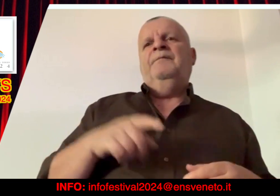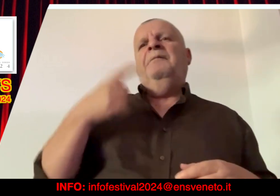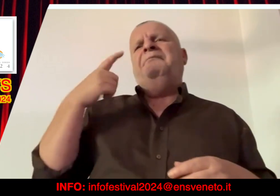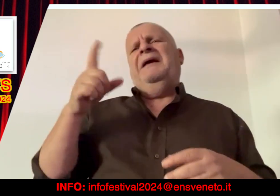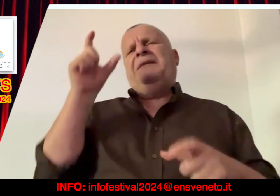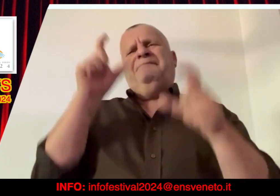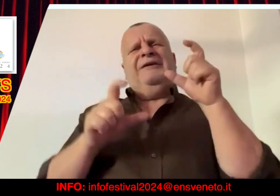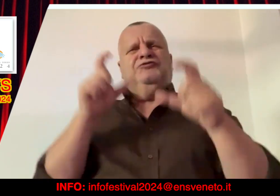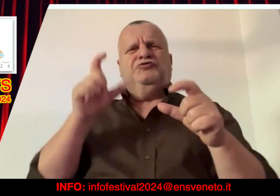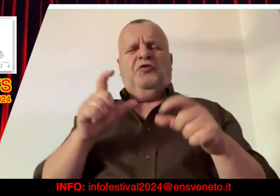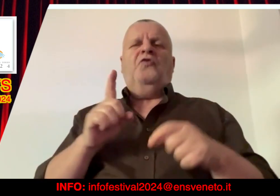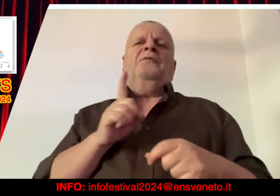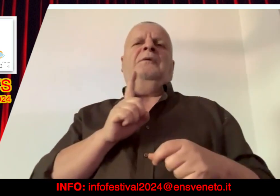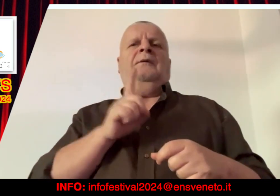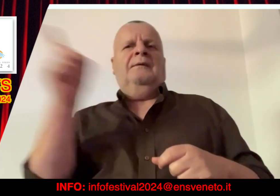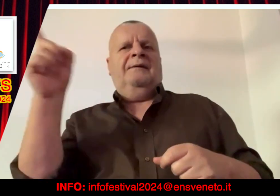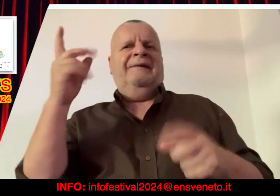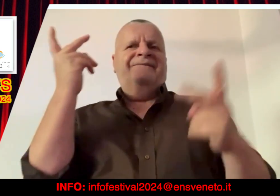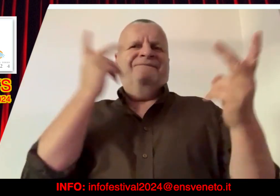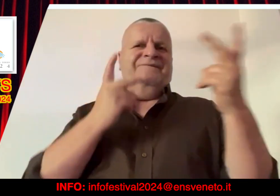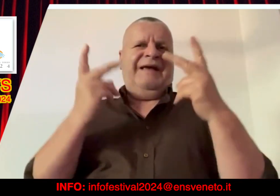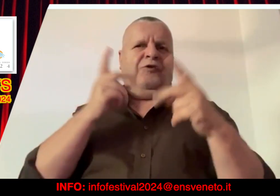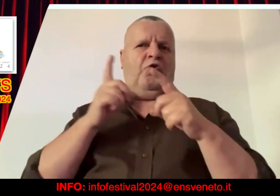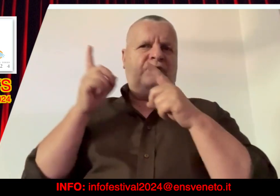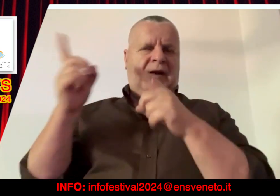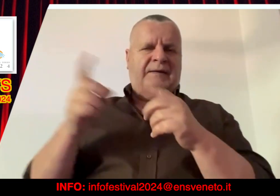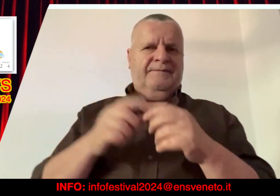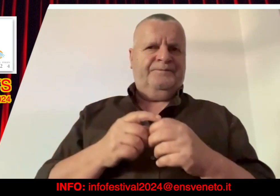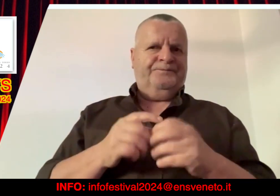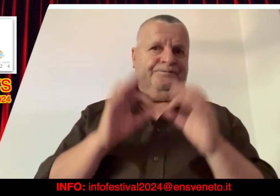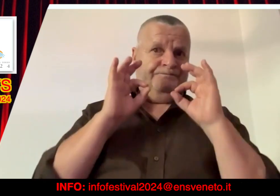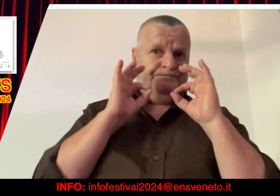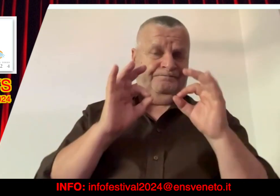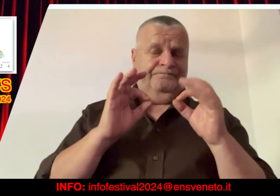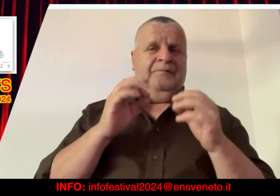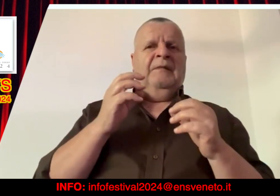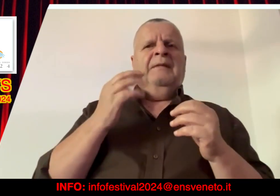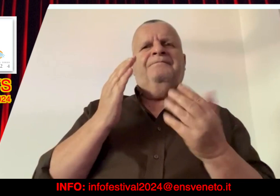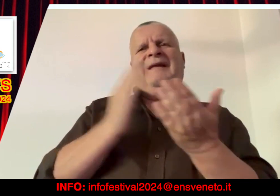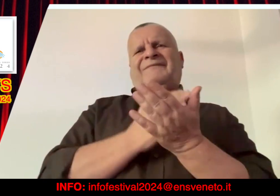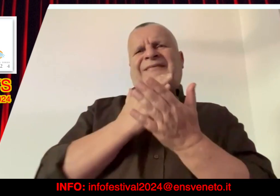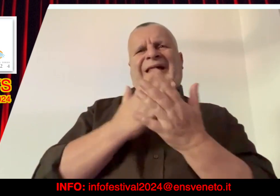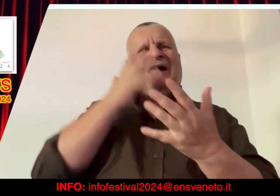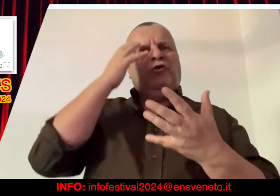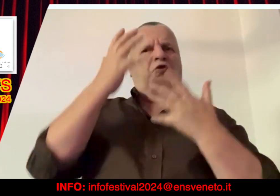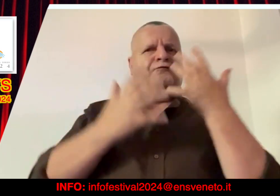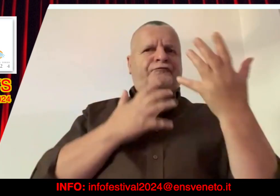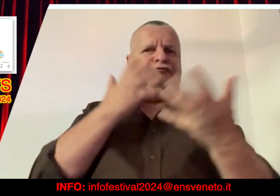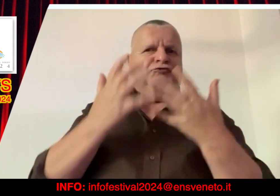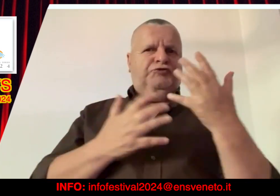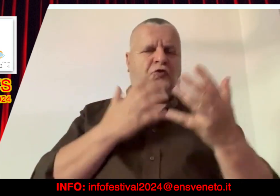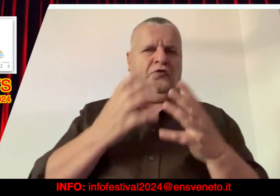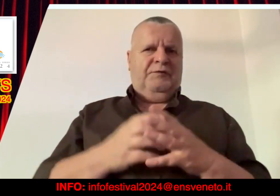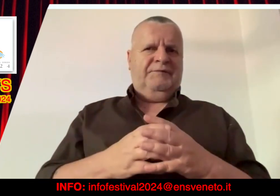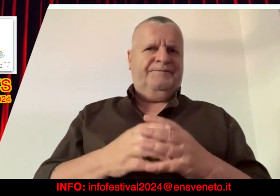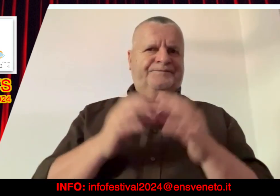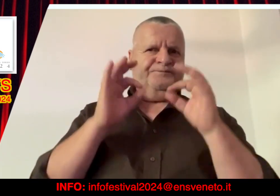per info e persone organizza l'ENS di Verona, vi prego di evitare le confusioni.